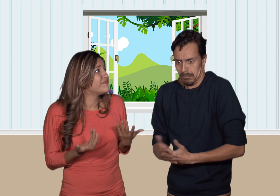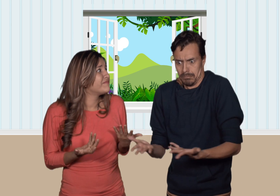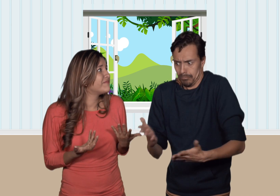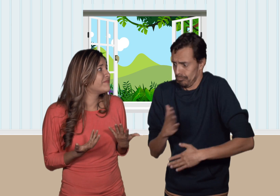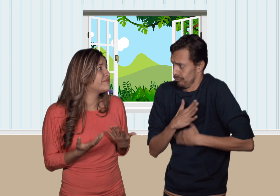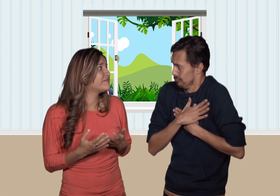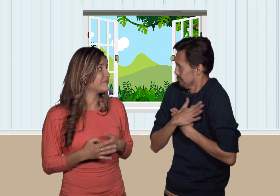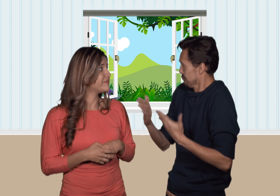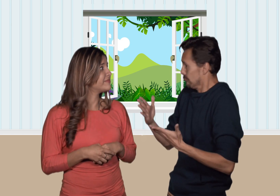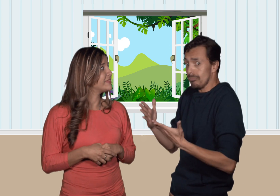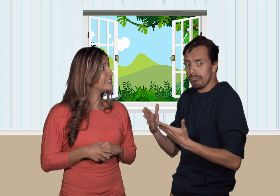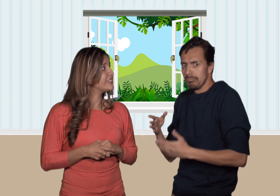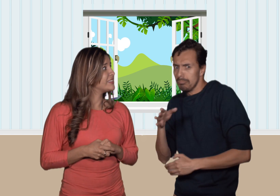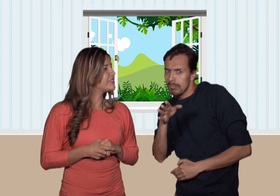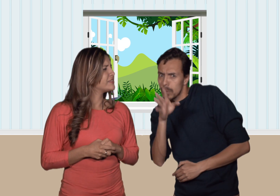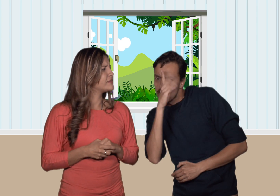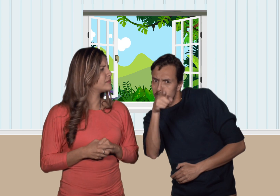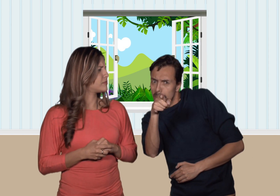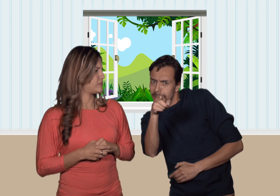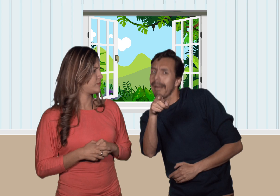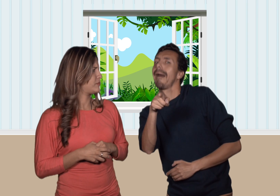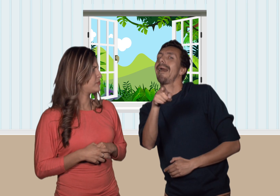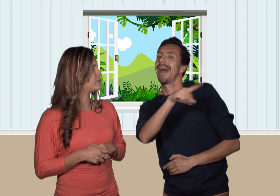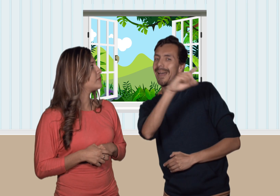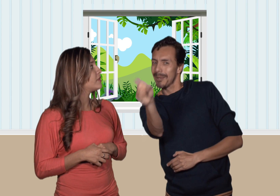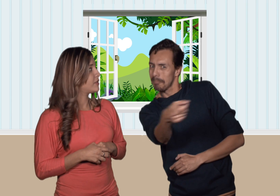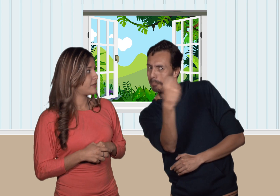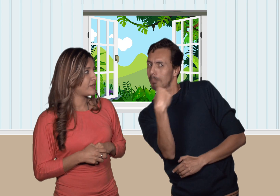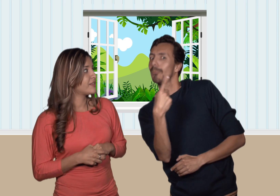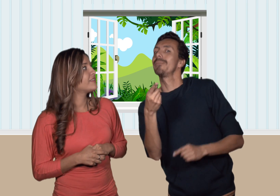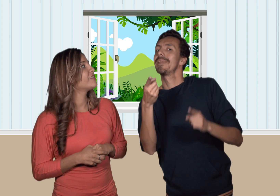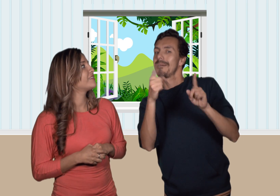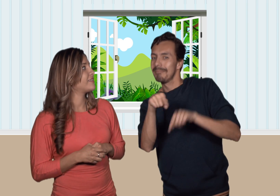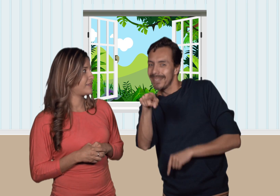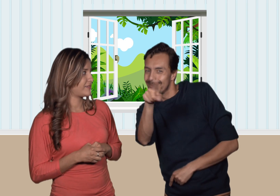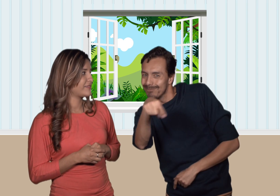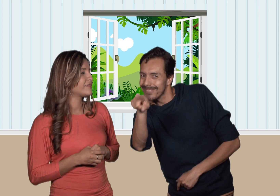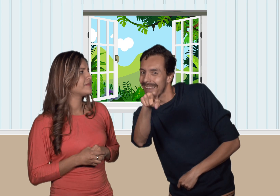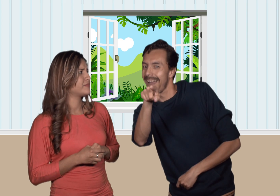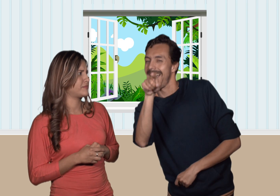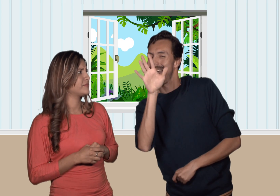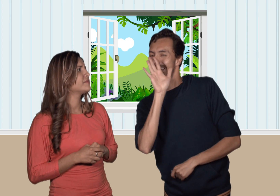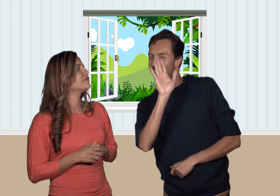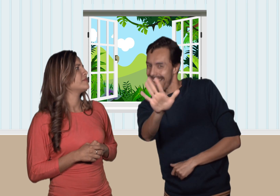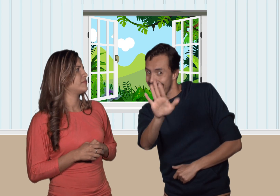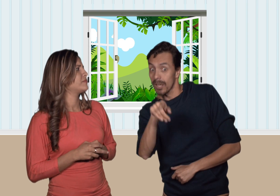¡Claro que sí, con mucho gusto! Creo que ustedes también tienen preguntas.